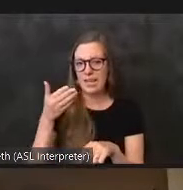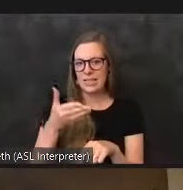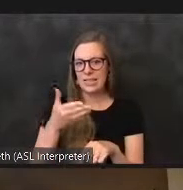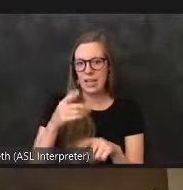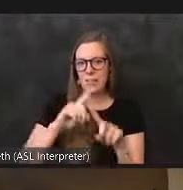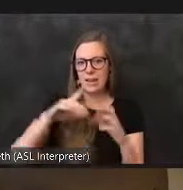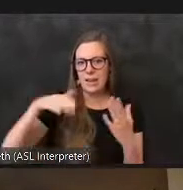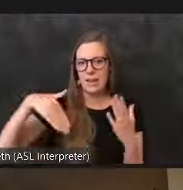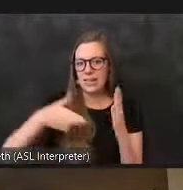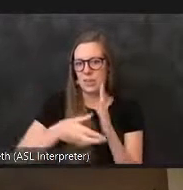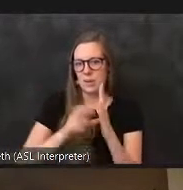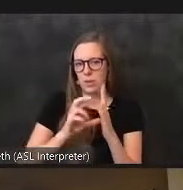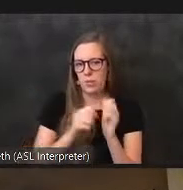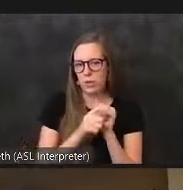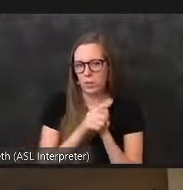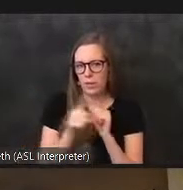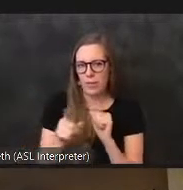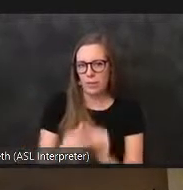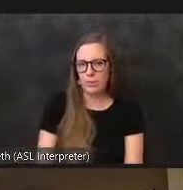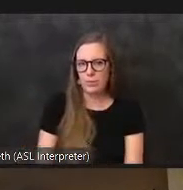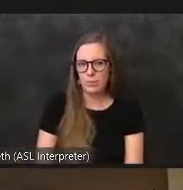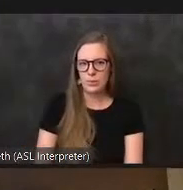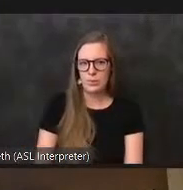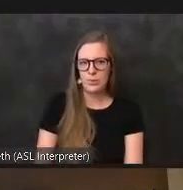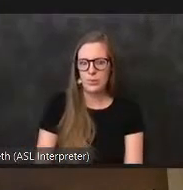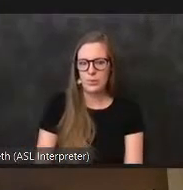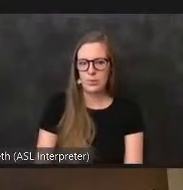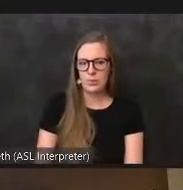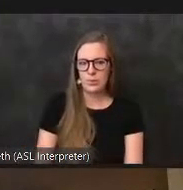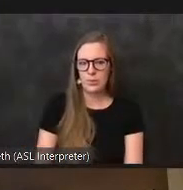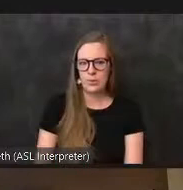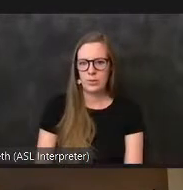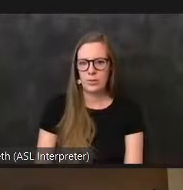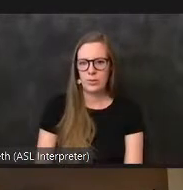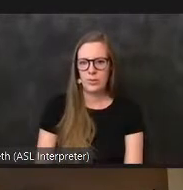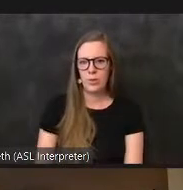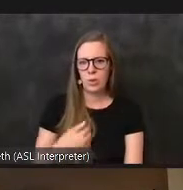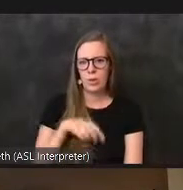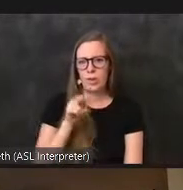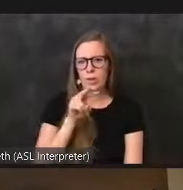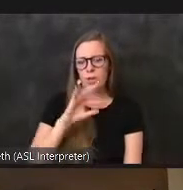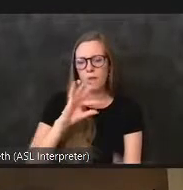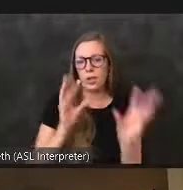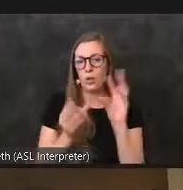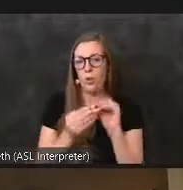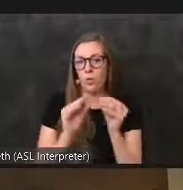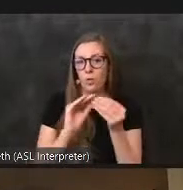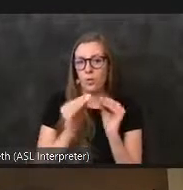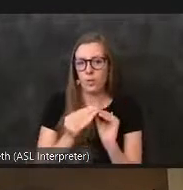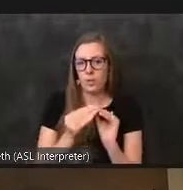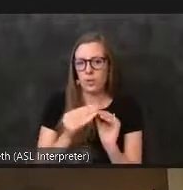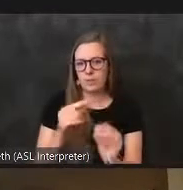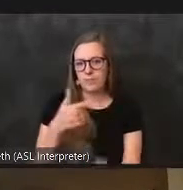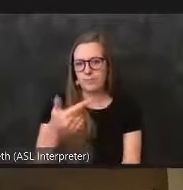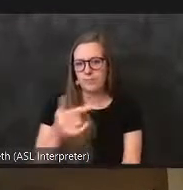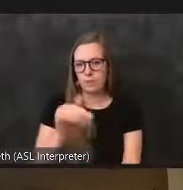realmente ser revisada por ustedes a este punto. Bueno, en general viendolos el número en general, pero va a requerir a continuación.